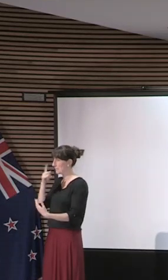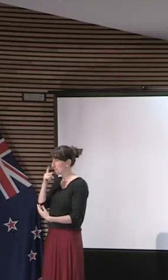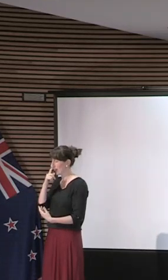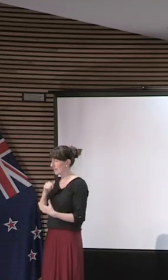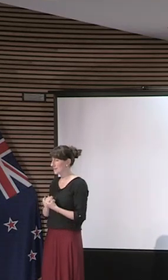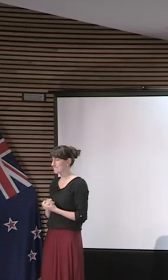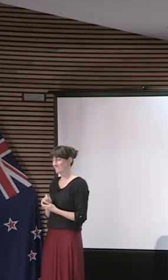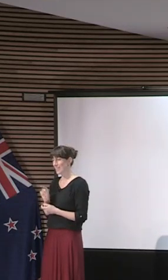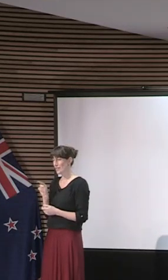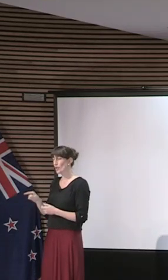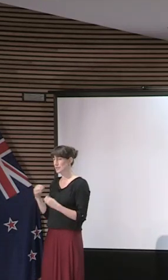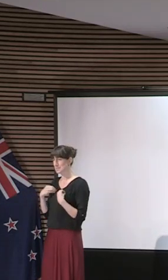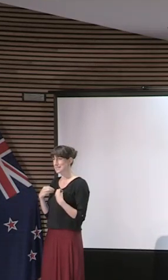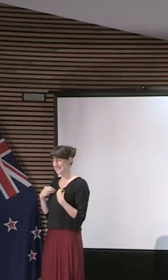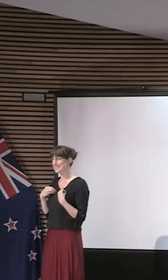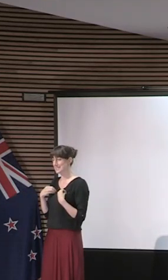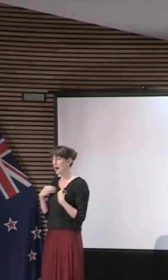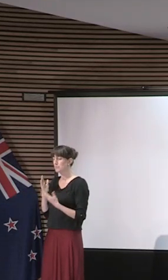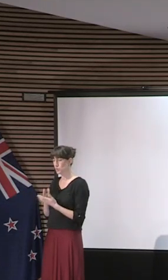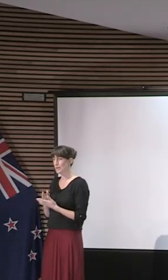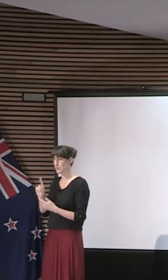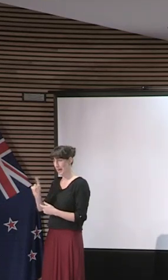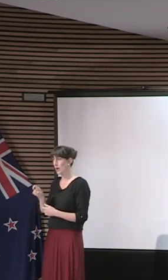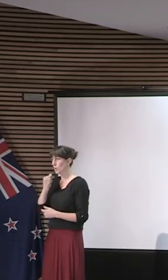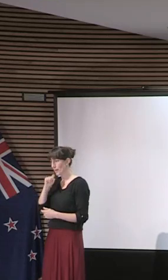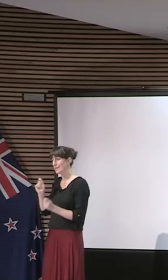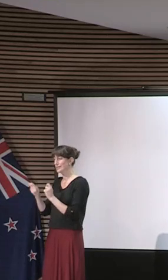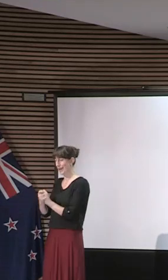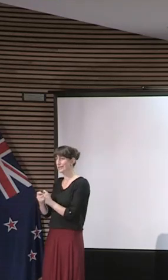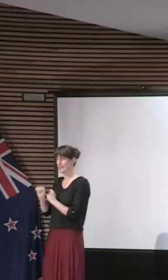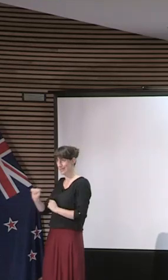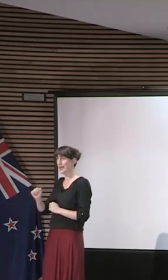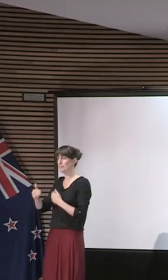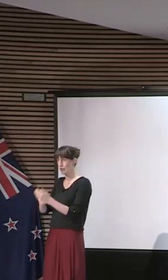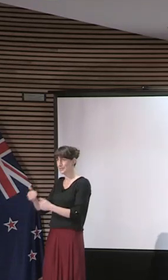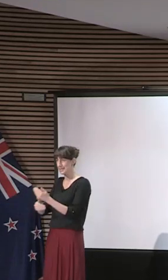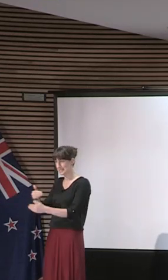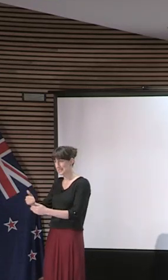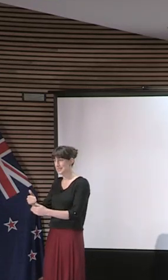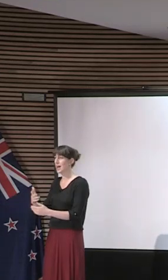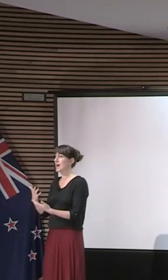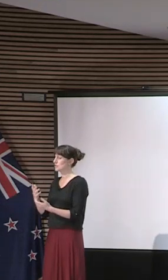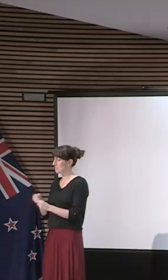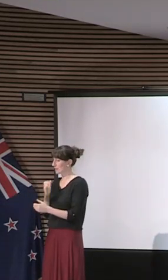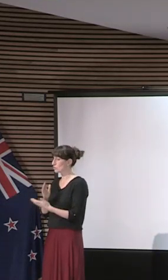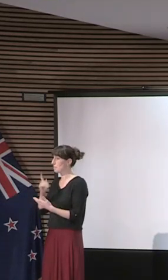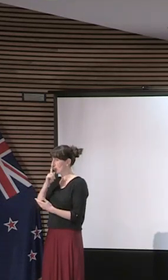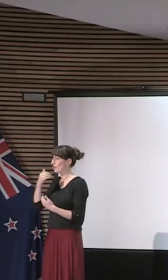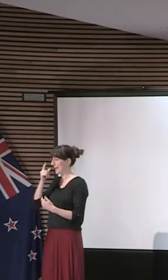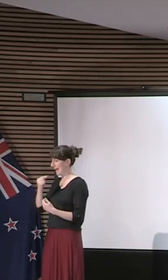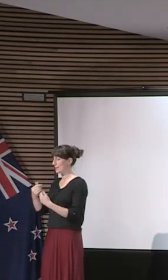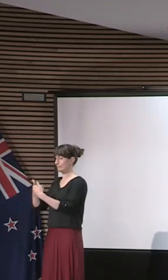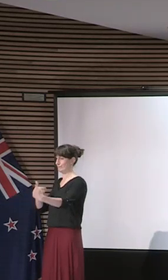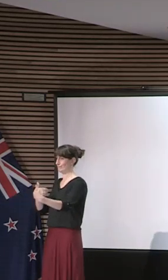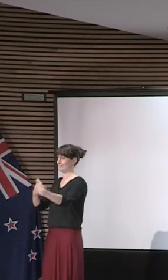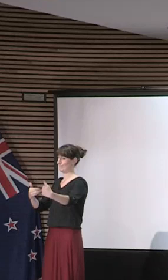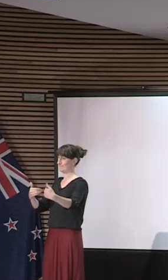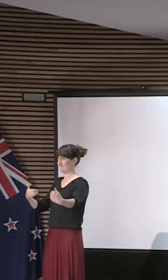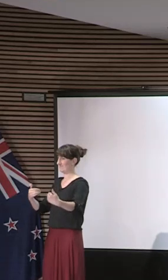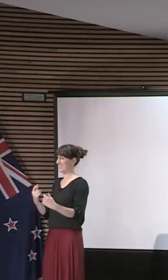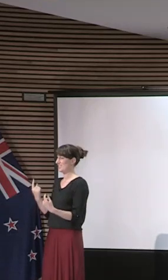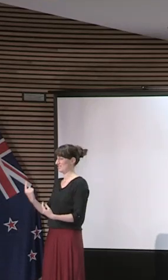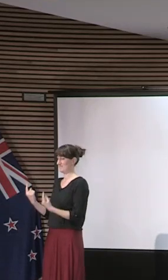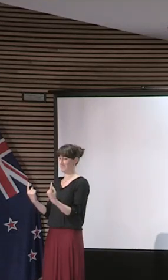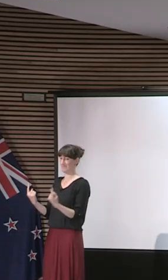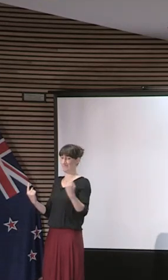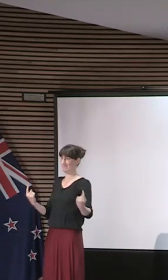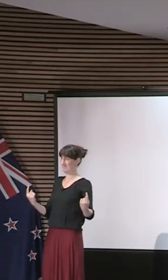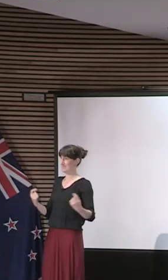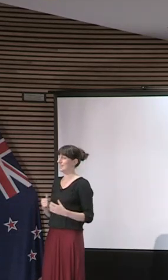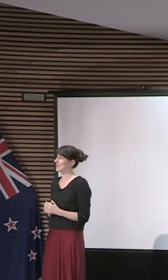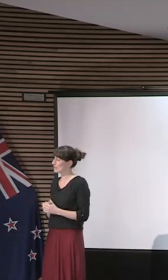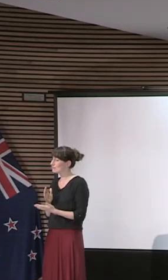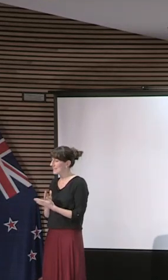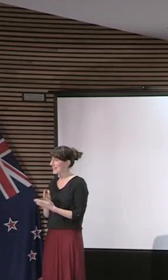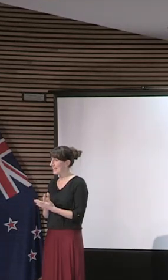nui e huihui ana ki waho, kotahi